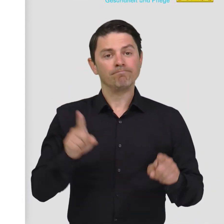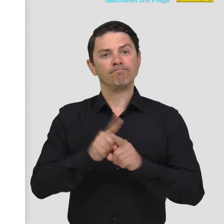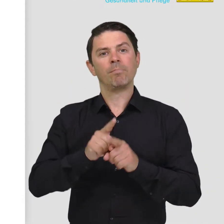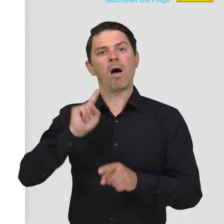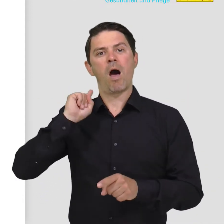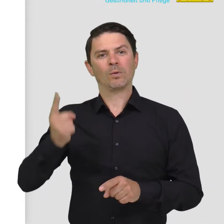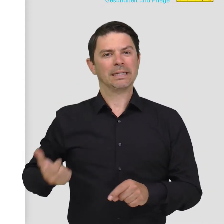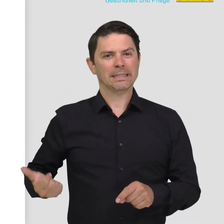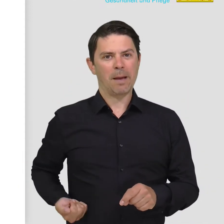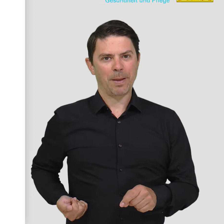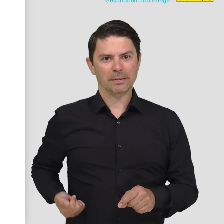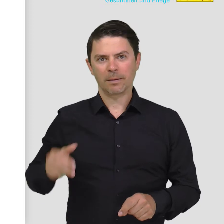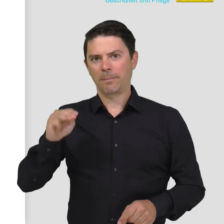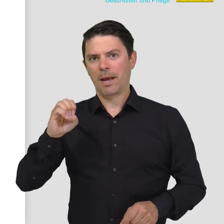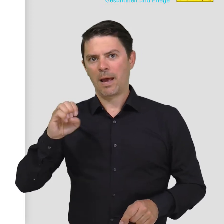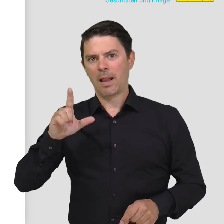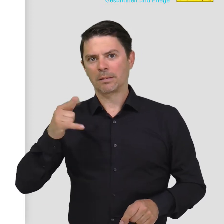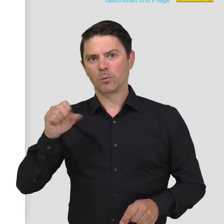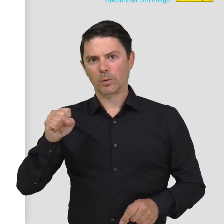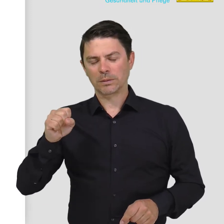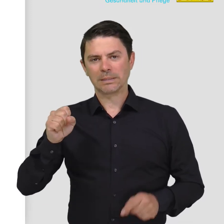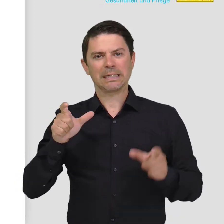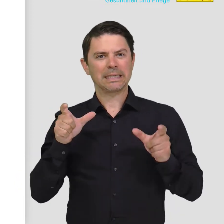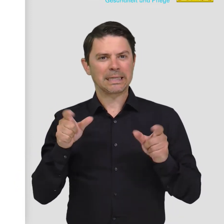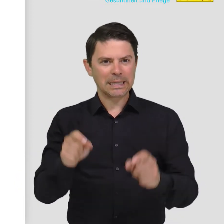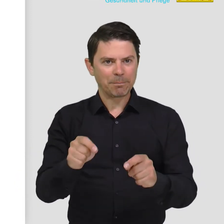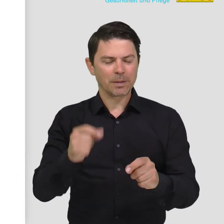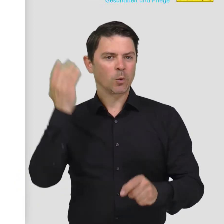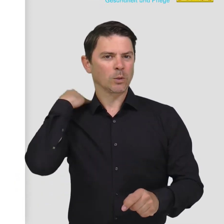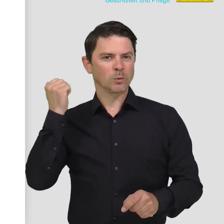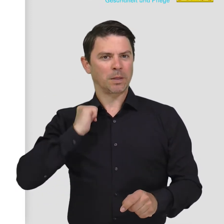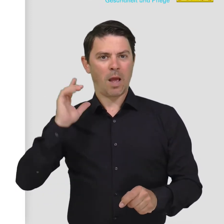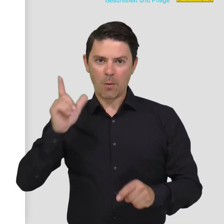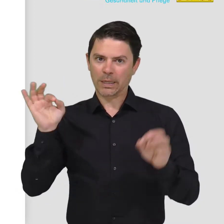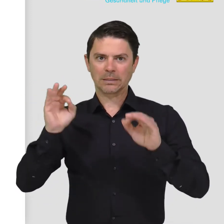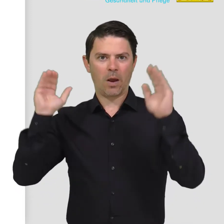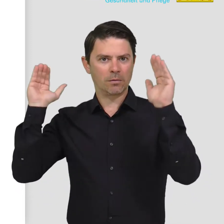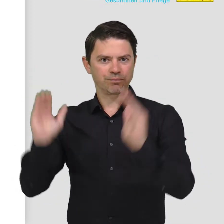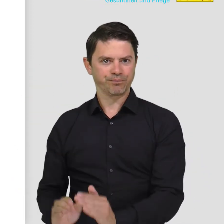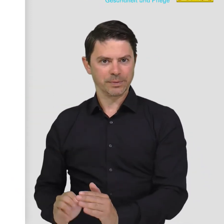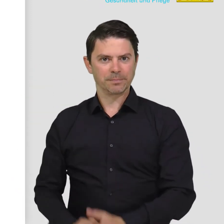sondern auch für Diabetes mellitus, Krebs und Rückenschmerzen.